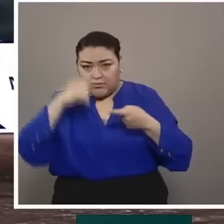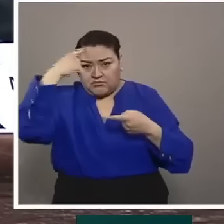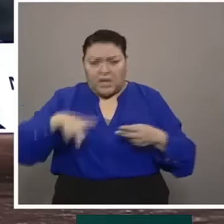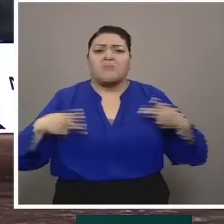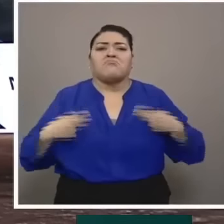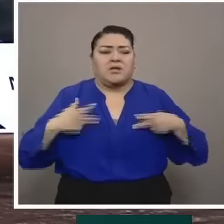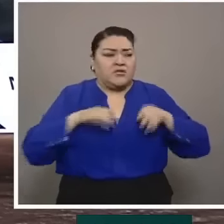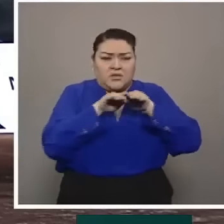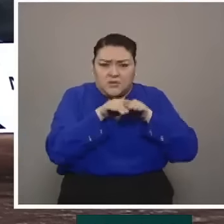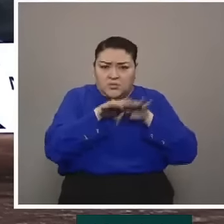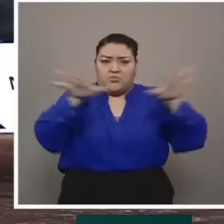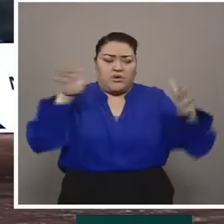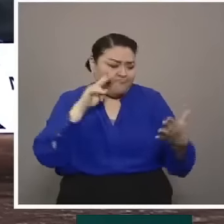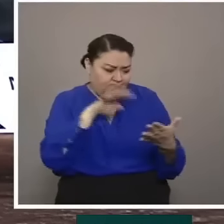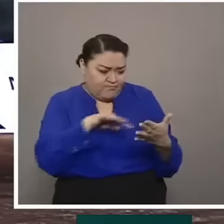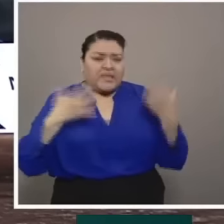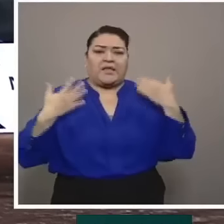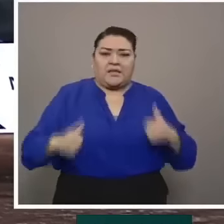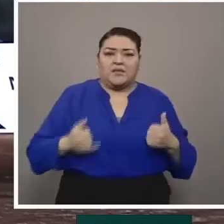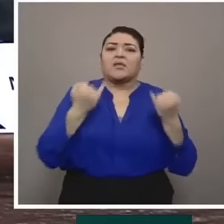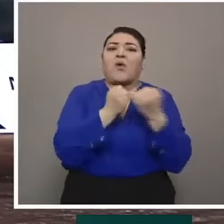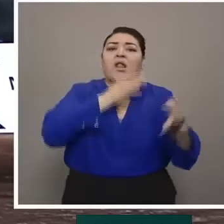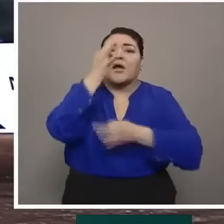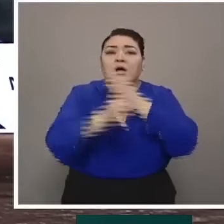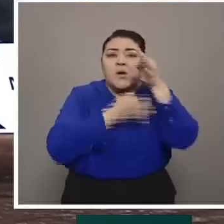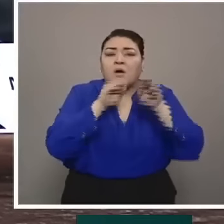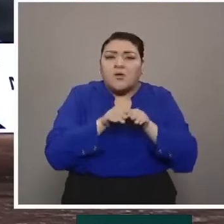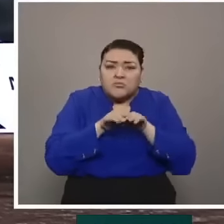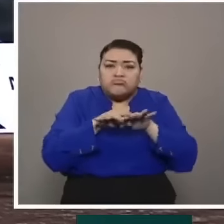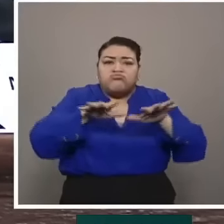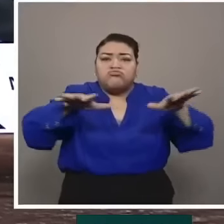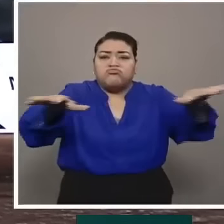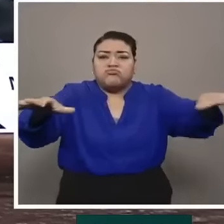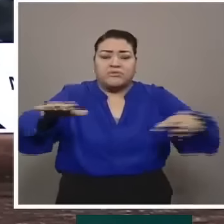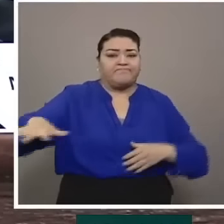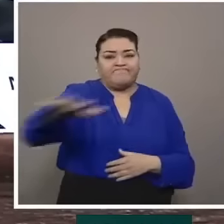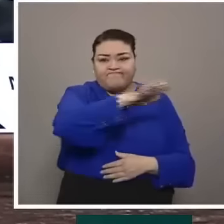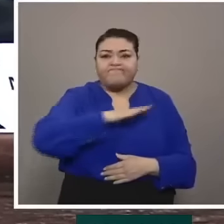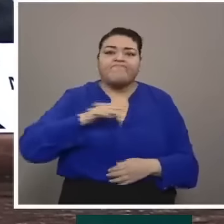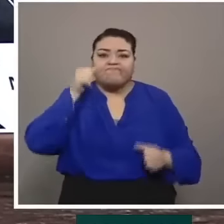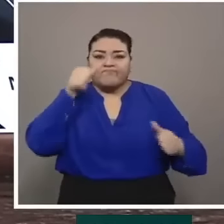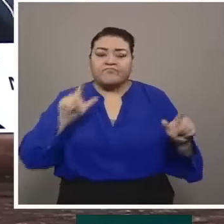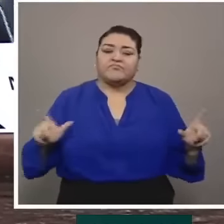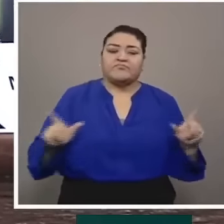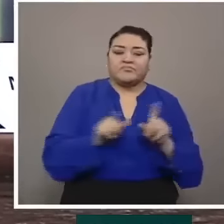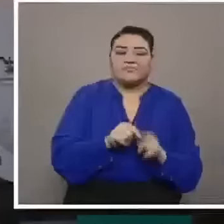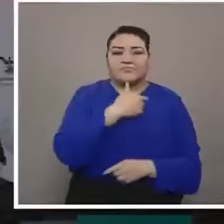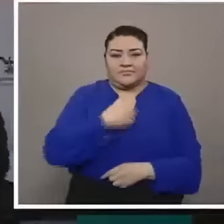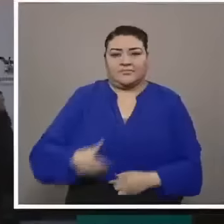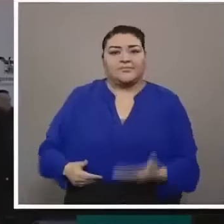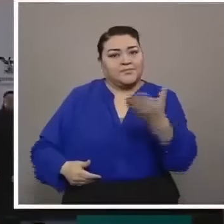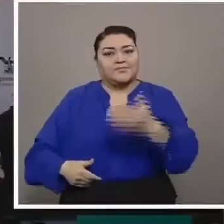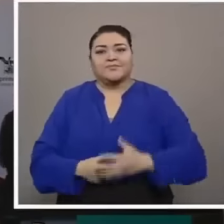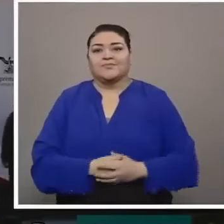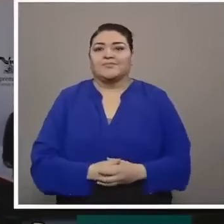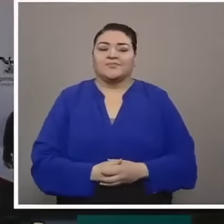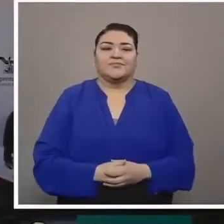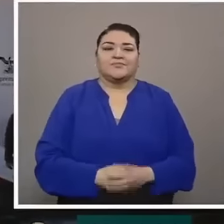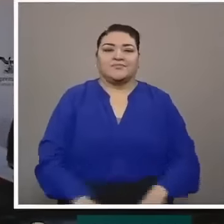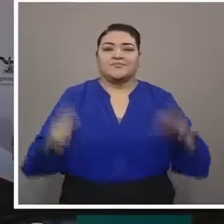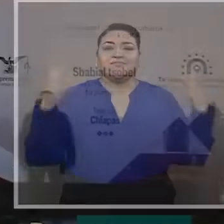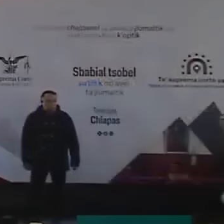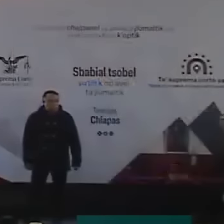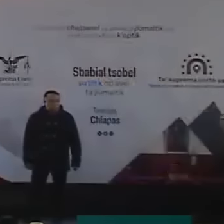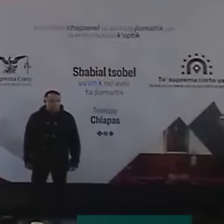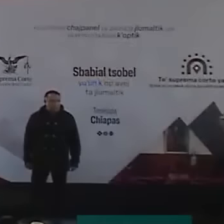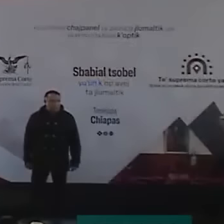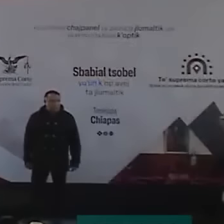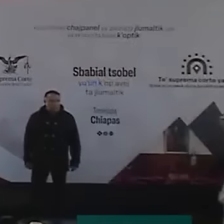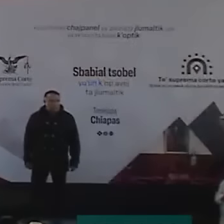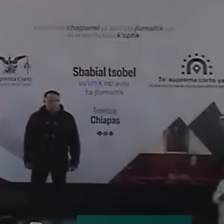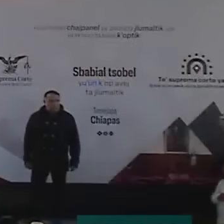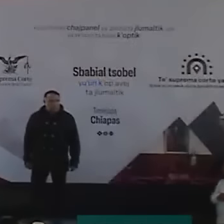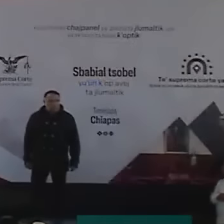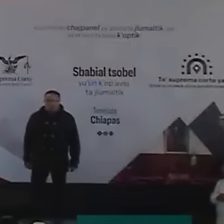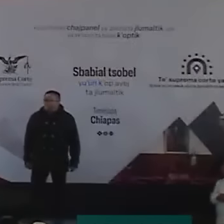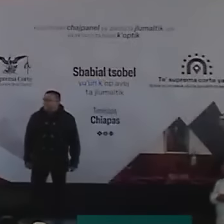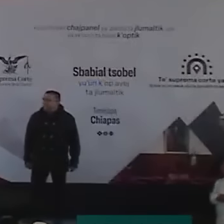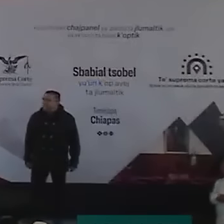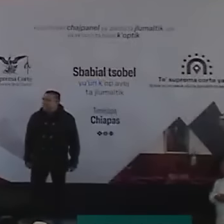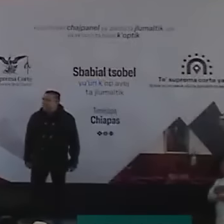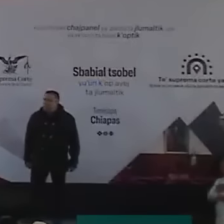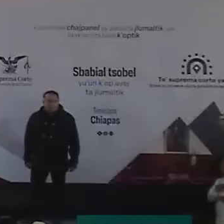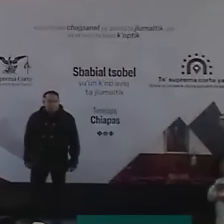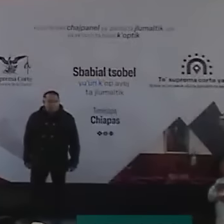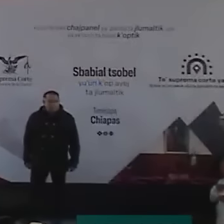y adecuada difusión entre todos los miembros de la comunidad. Es cuanto, ministro presidente.